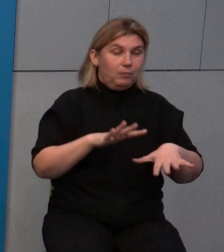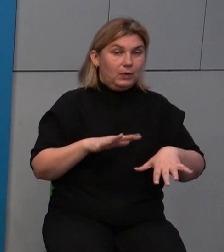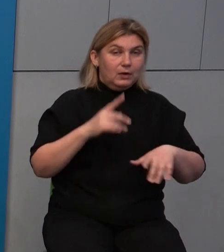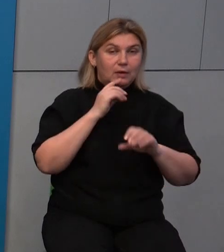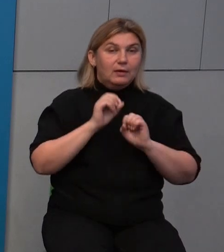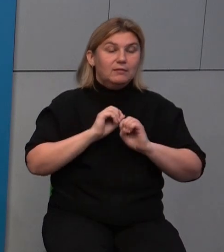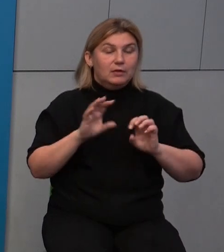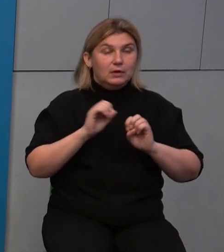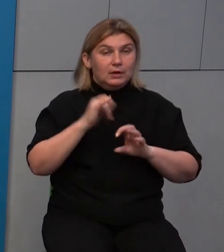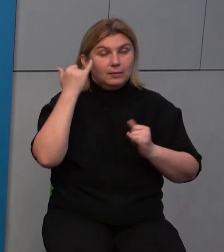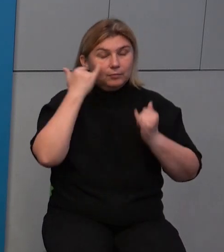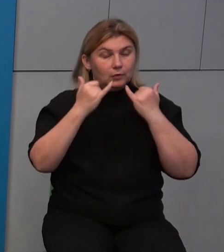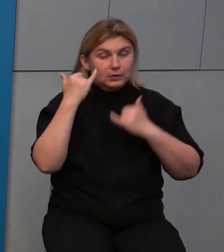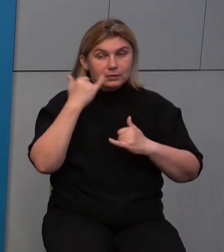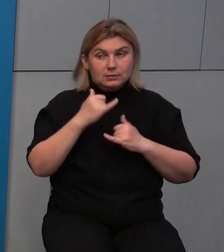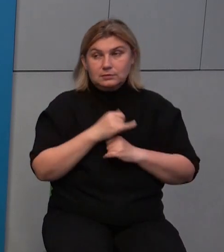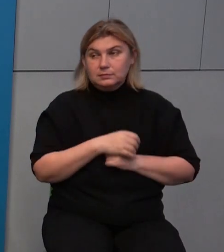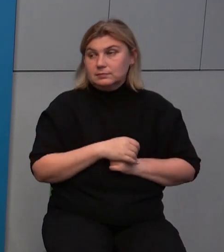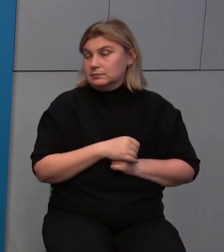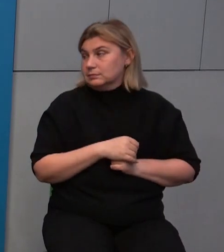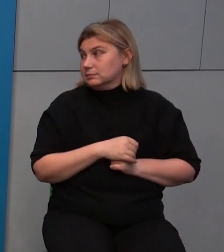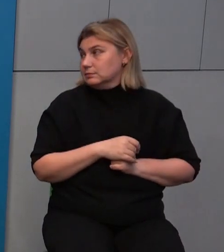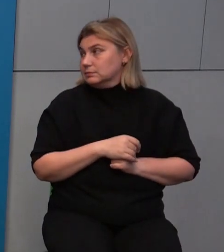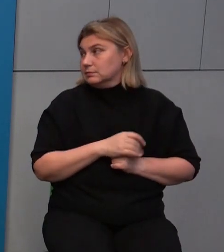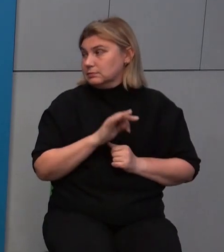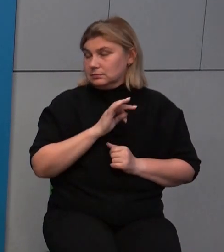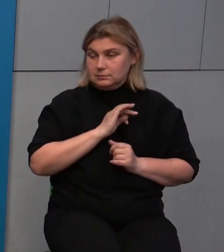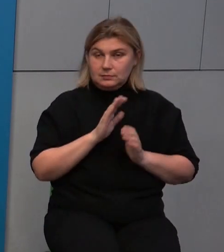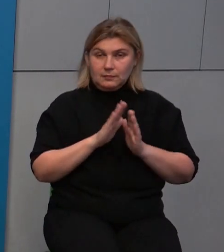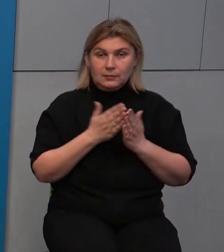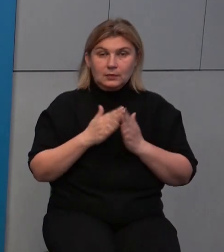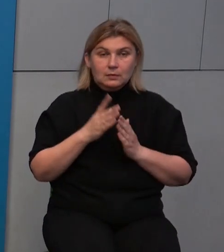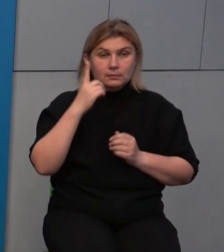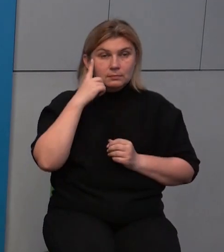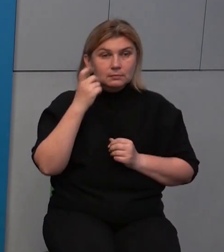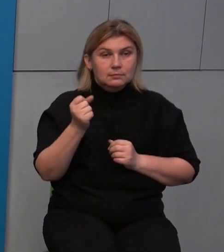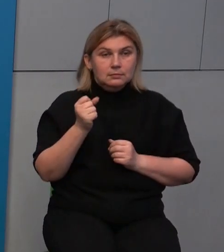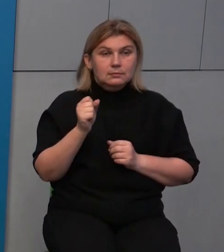tak z błędów w swoich książkach. Pamiętam, że jest taki fragment na temat